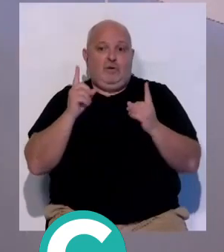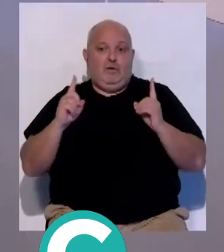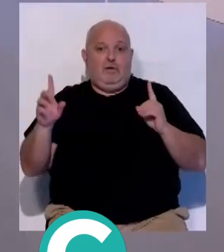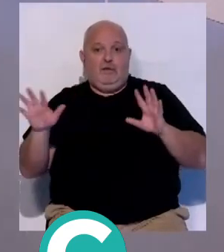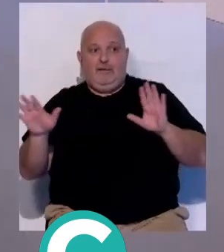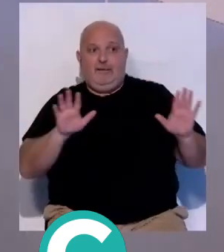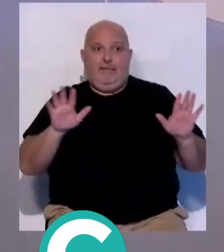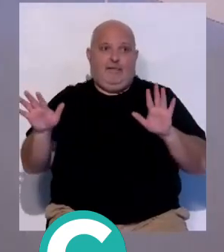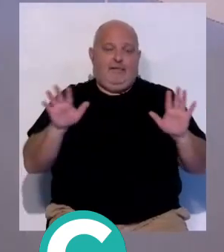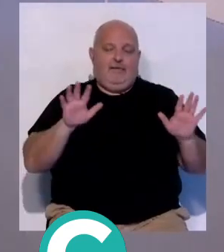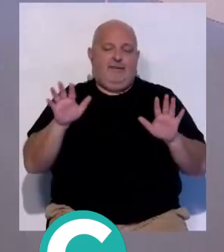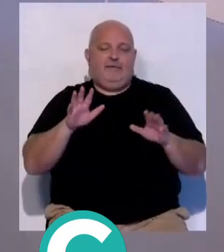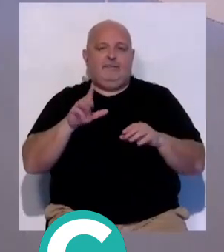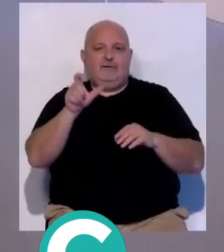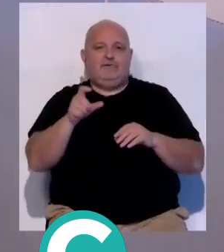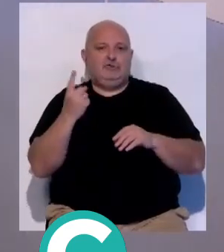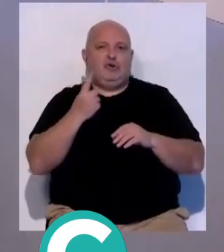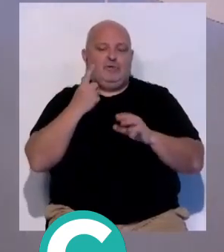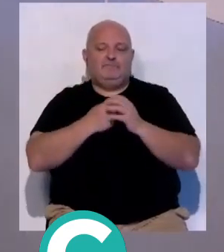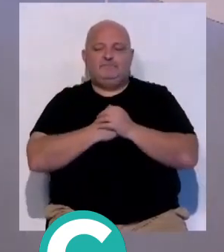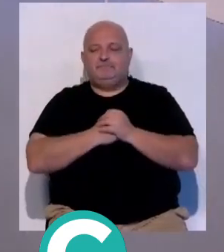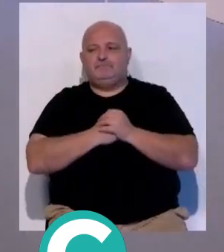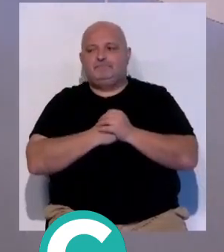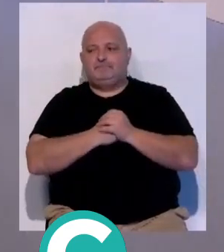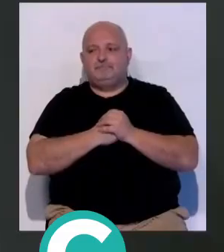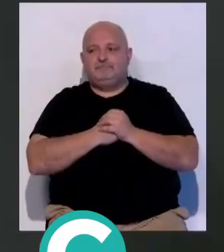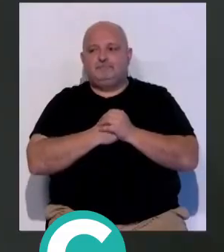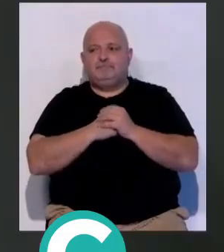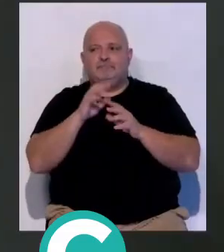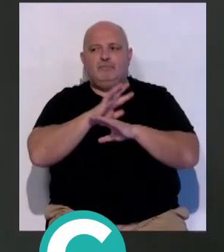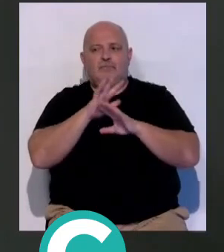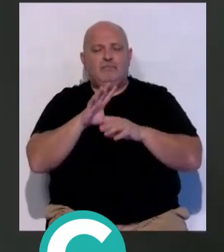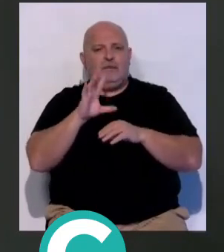en el centro del campo Alfredo estaba solo ante el peligro pero es que quiero que la gente sepa